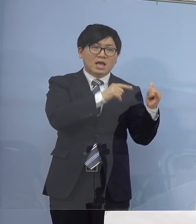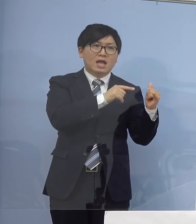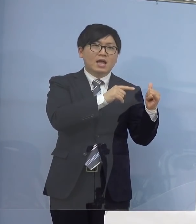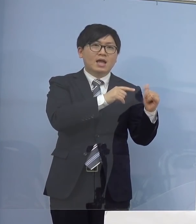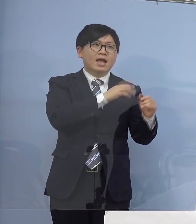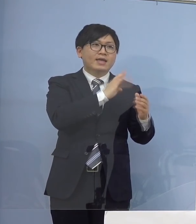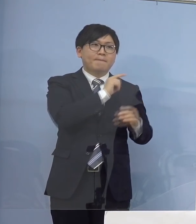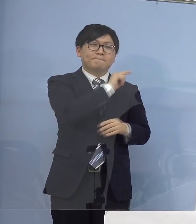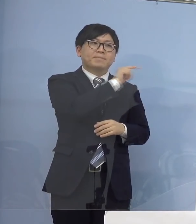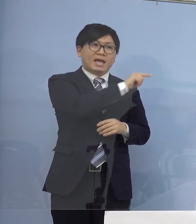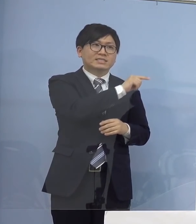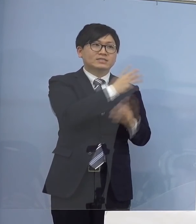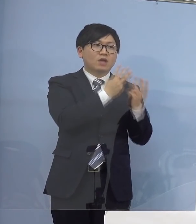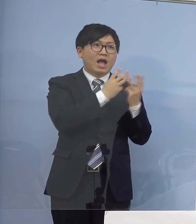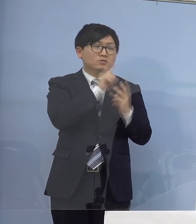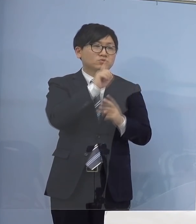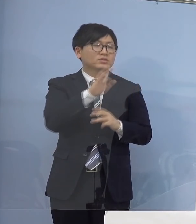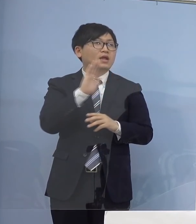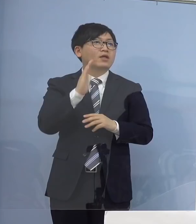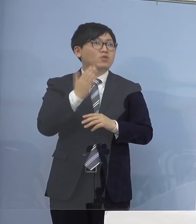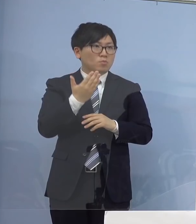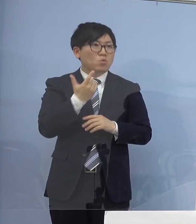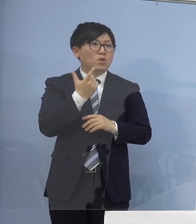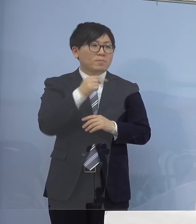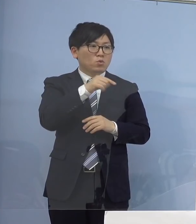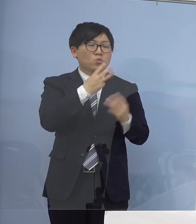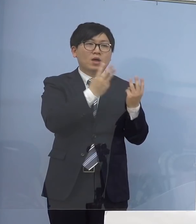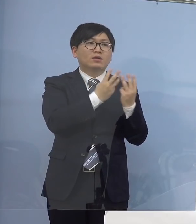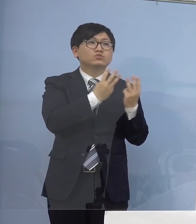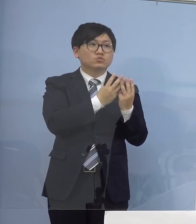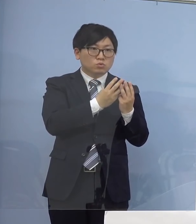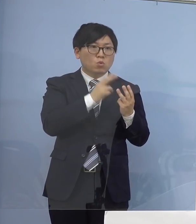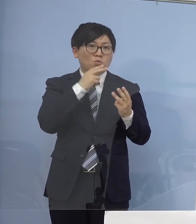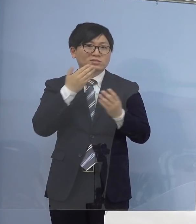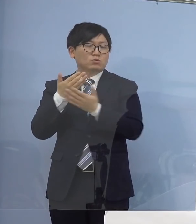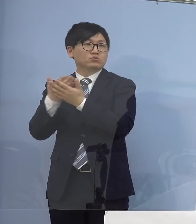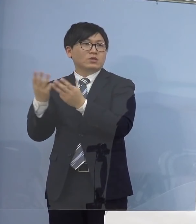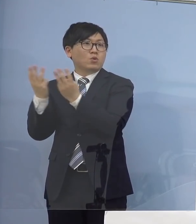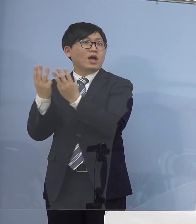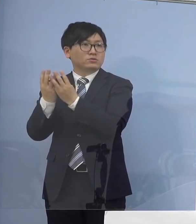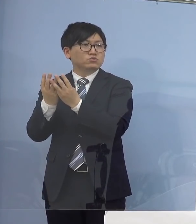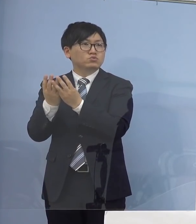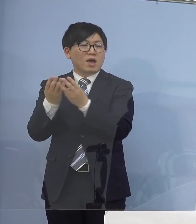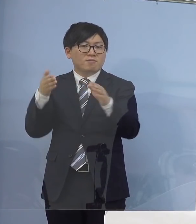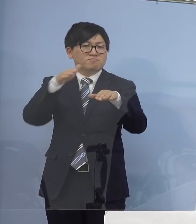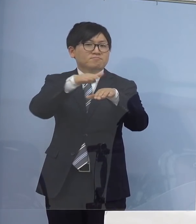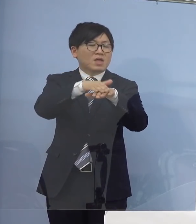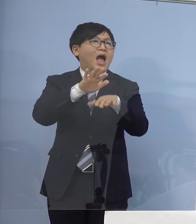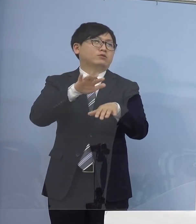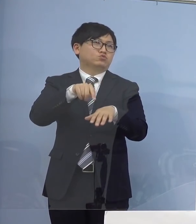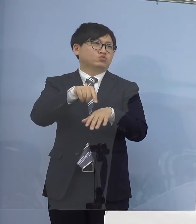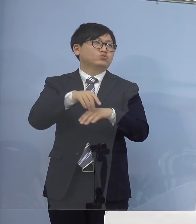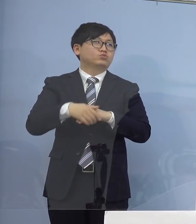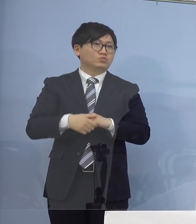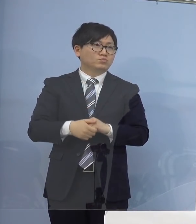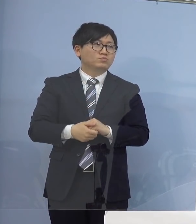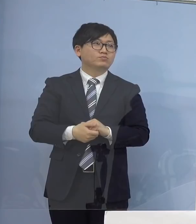こうしたものと 当然かぶってくるということになります つまり再掲ということですね